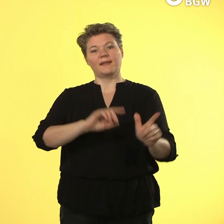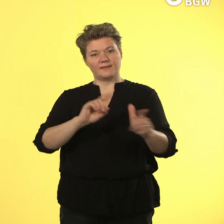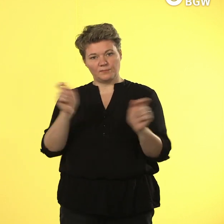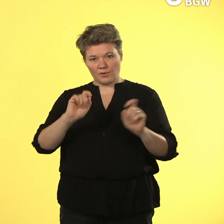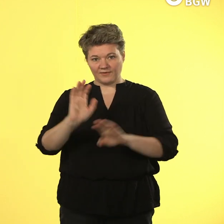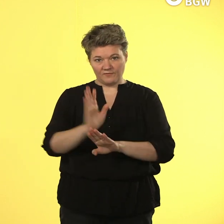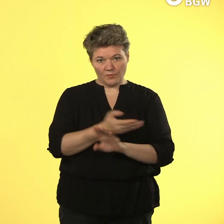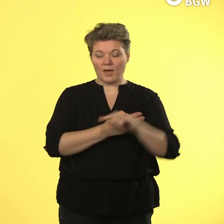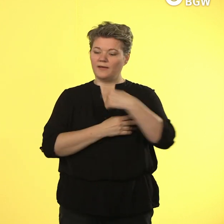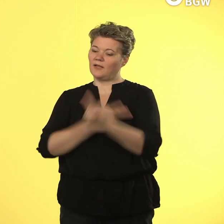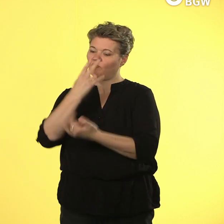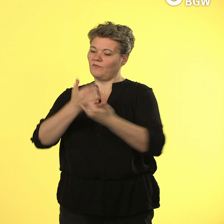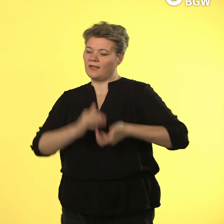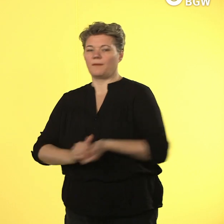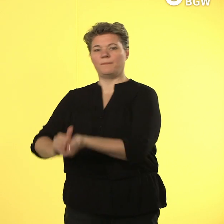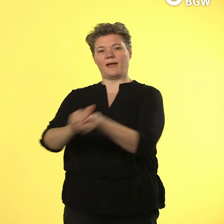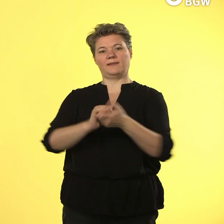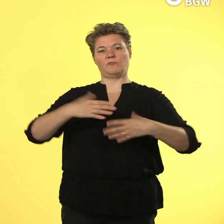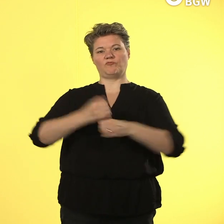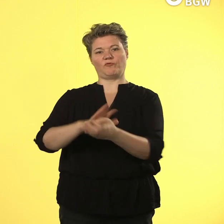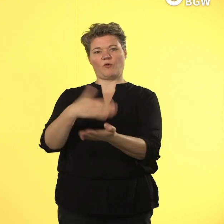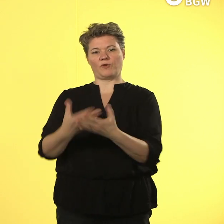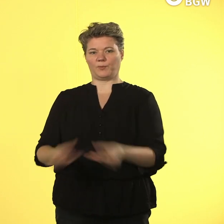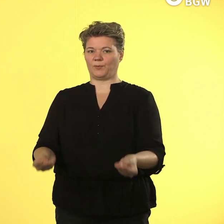Okay, das mache ich jetzt mal!